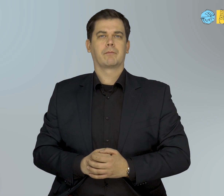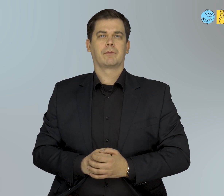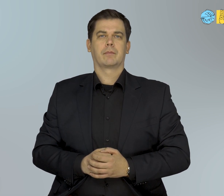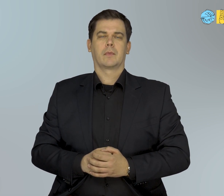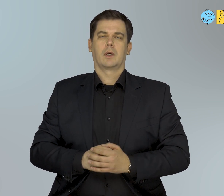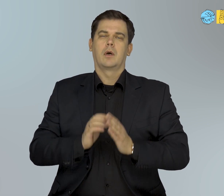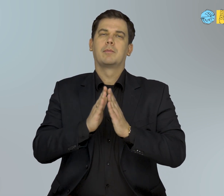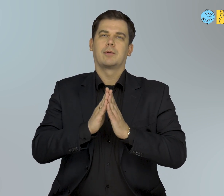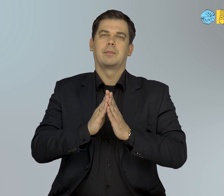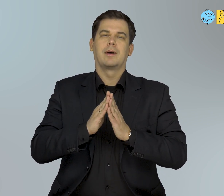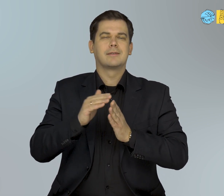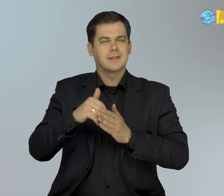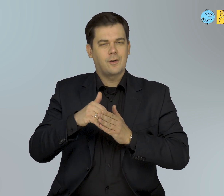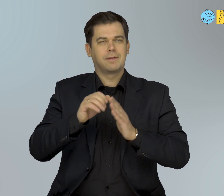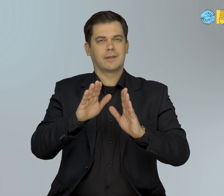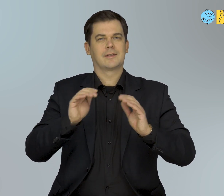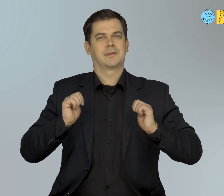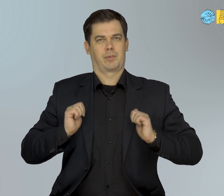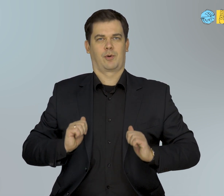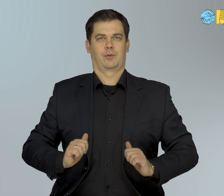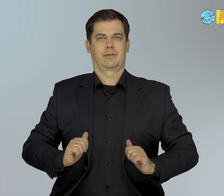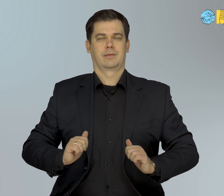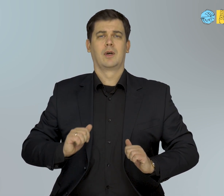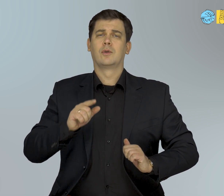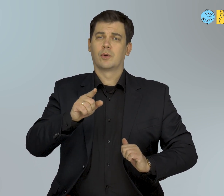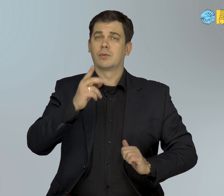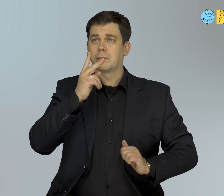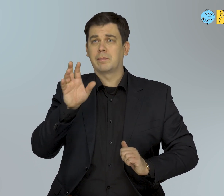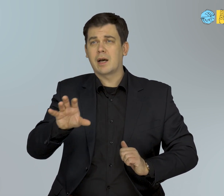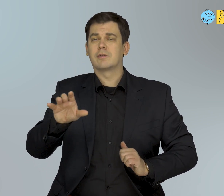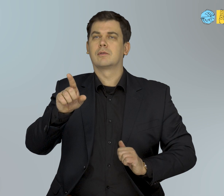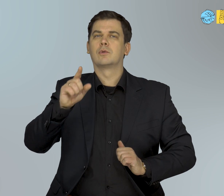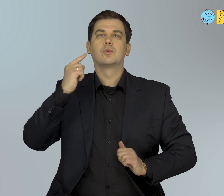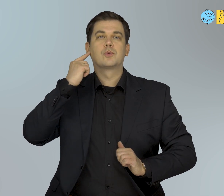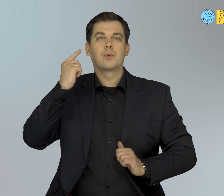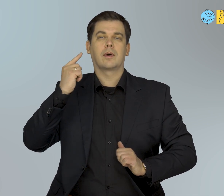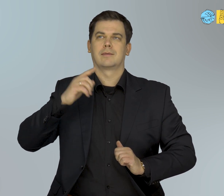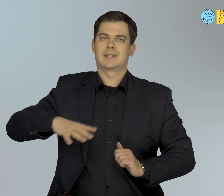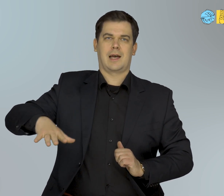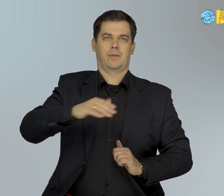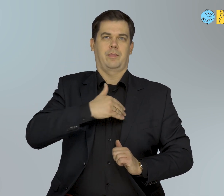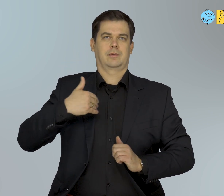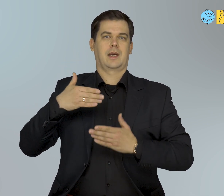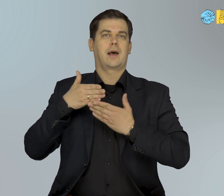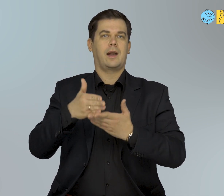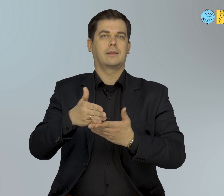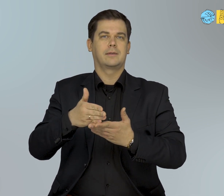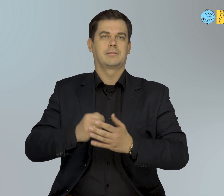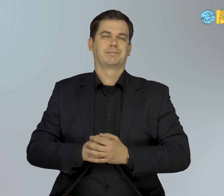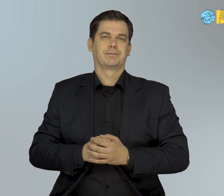Zachowajcie spokój. Słuchajcie rad i zaleceń odgórnych.